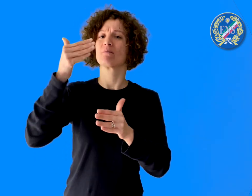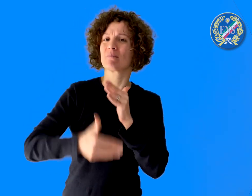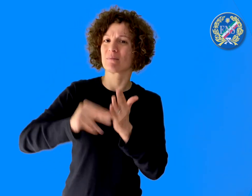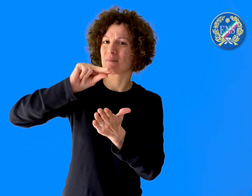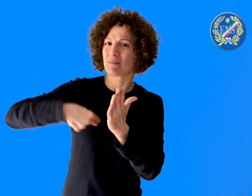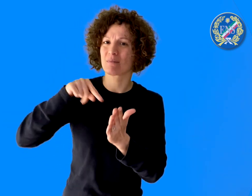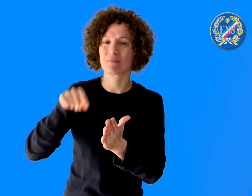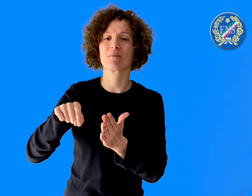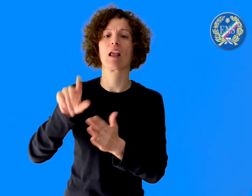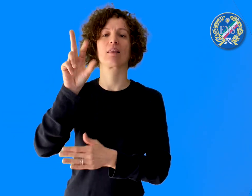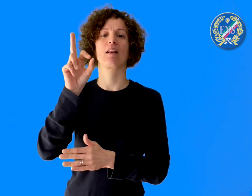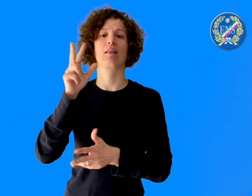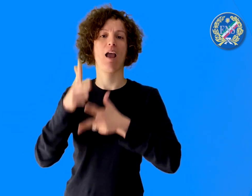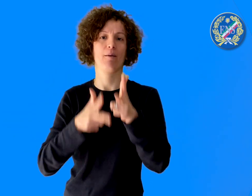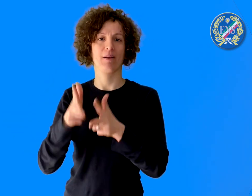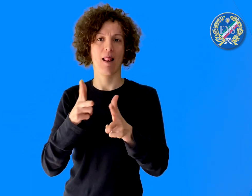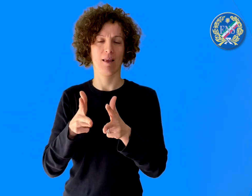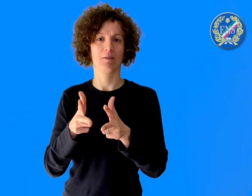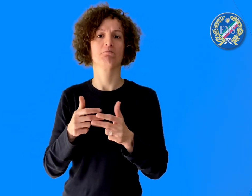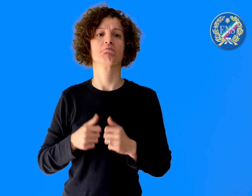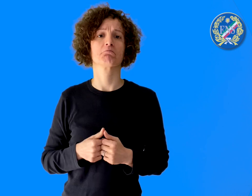il termine ultimo per iscriversi è il 30 aprile.